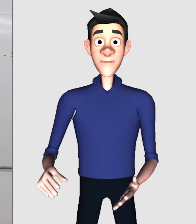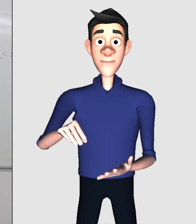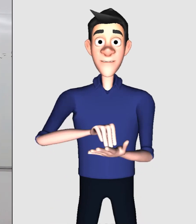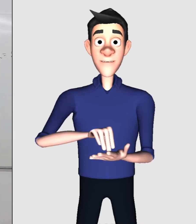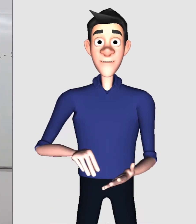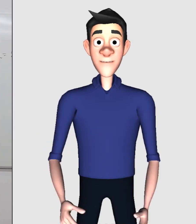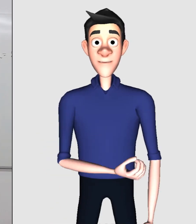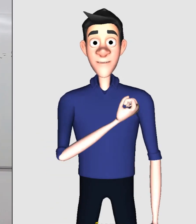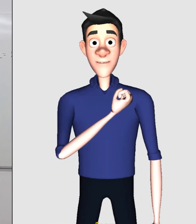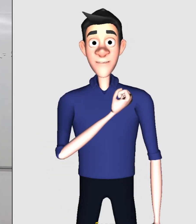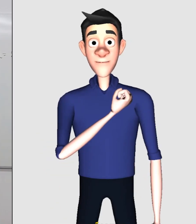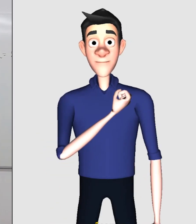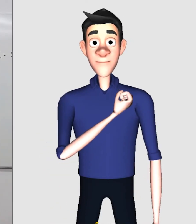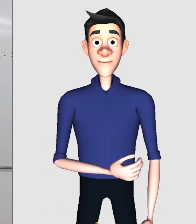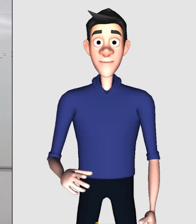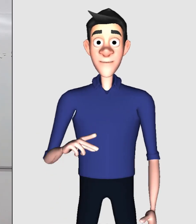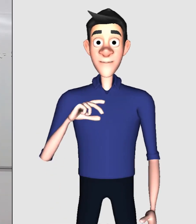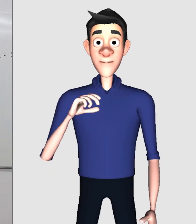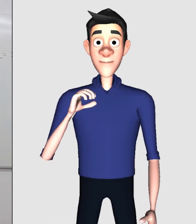Ao ganhar 2 vezes a força, se perde 2 vezes o deslocamento